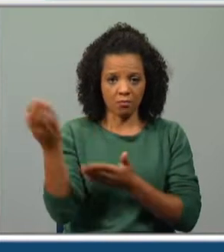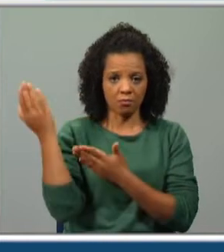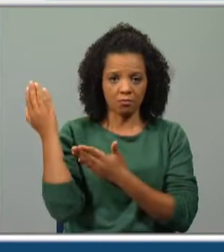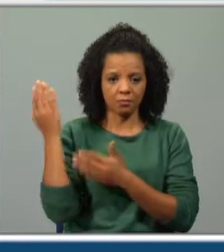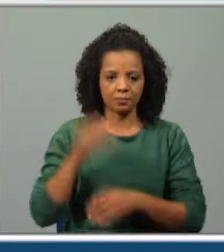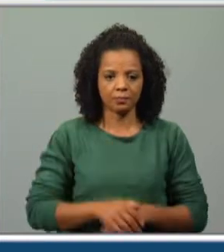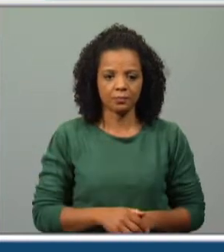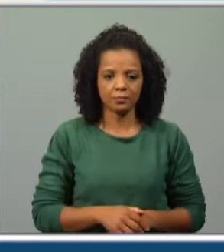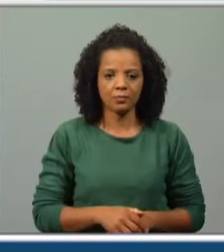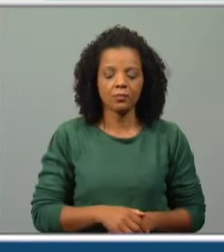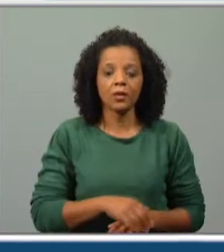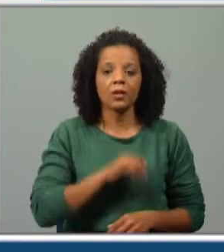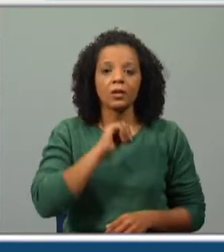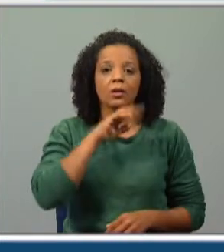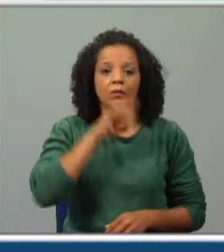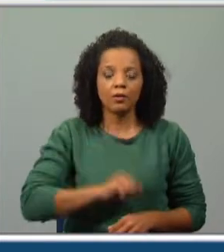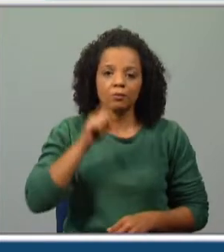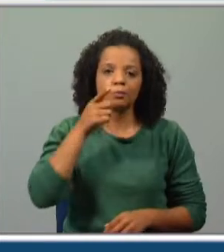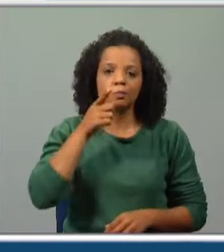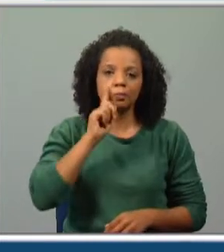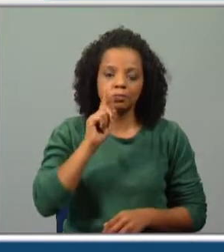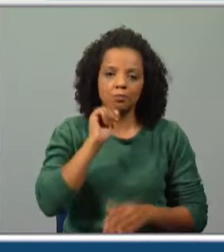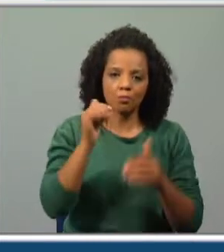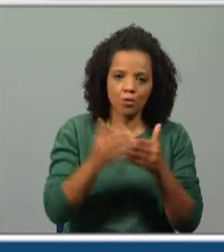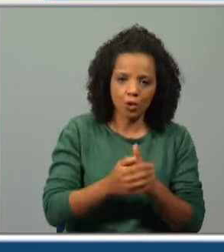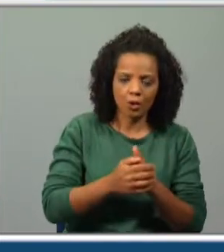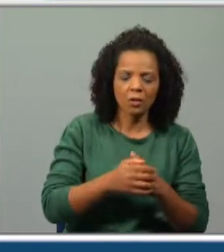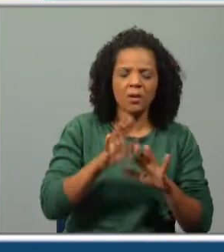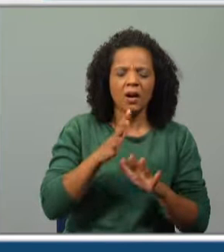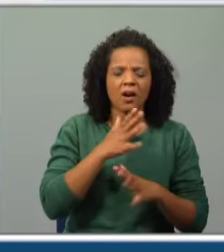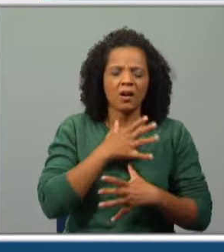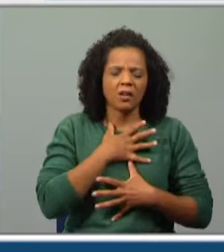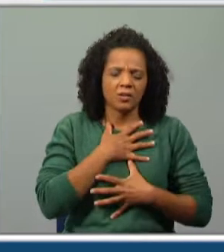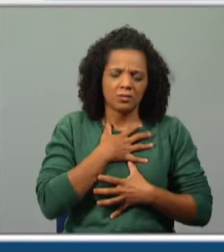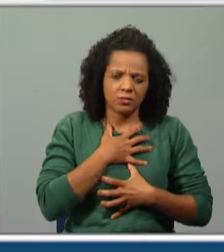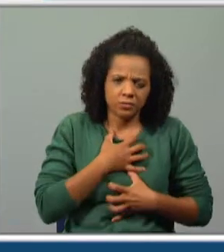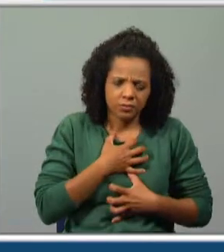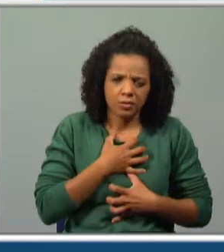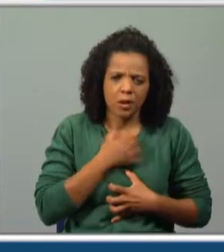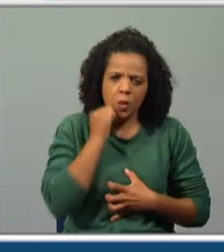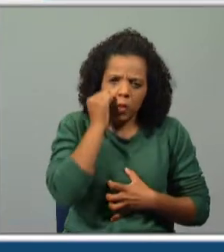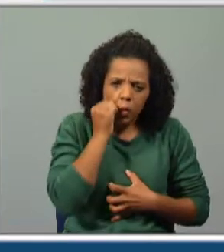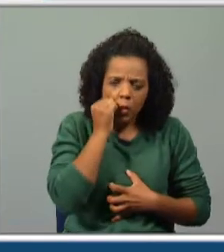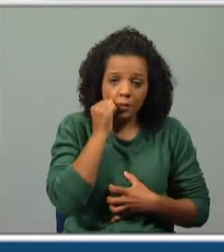bastardo de morrer frases exclamativa mas vai Dor Sem Nome Portanto o narrador 混蛋要死的感嘆句But go Pain without a Name 所以敘述者